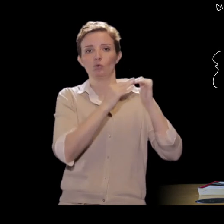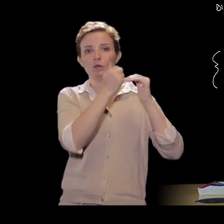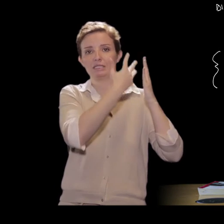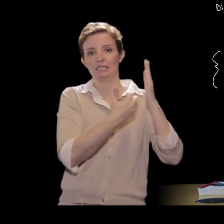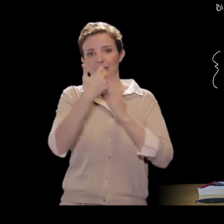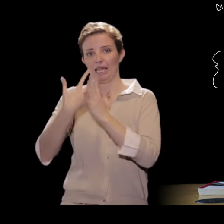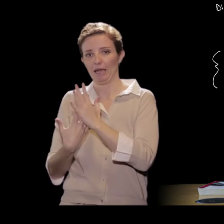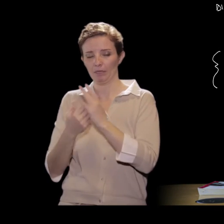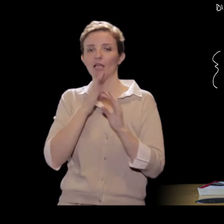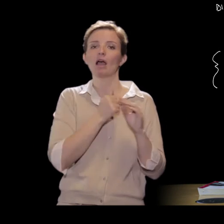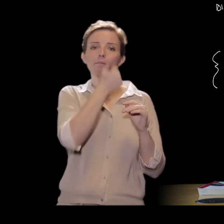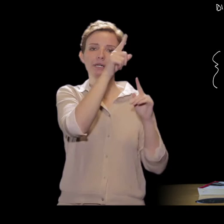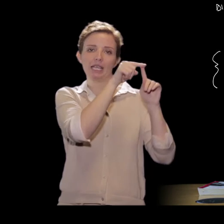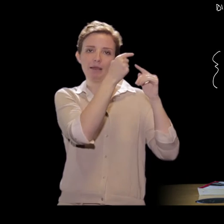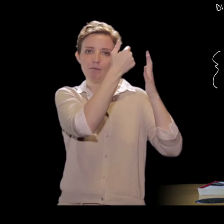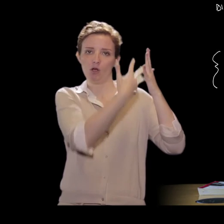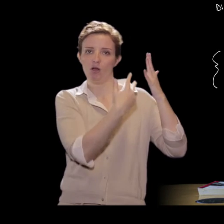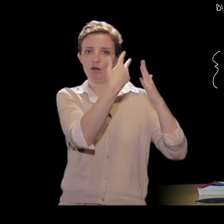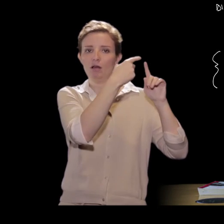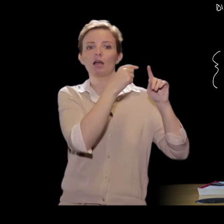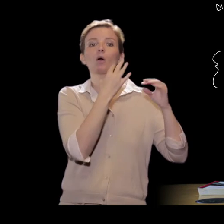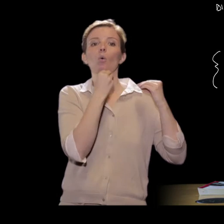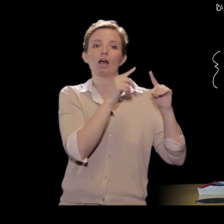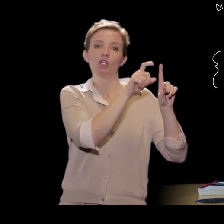Il primo sistema da studiare quando x è maggiore o uguale di 2.